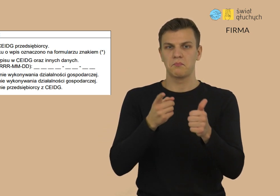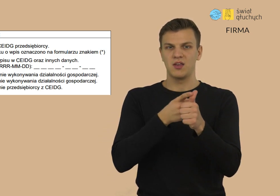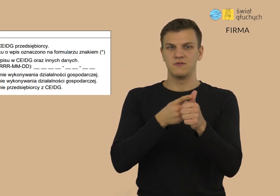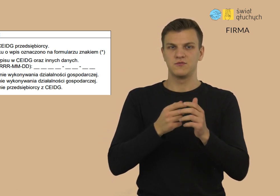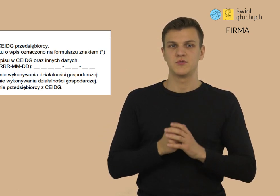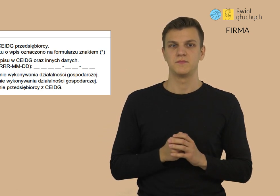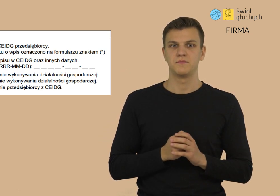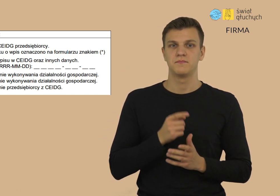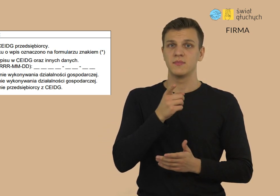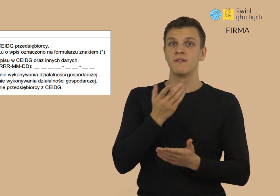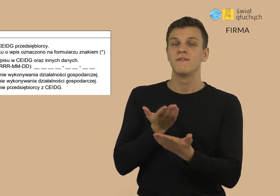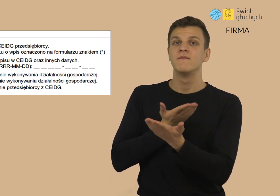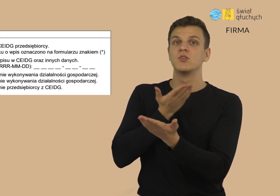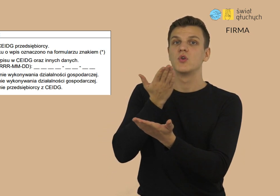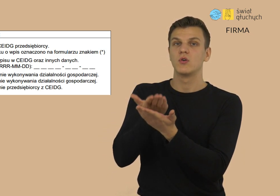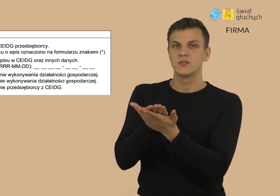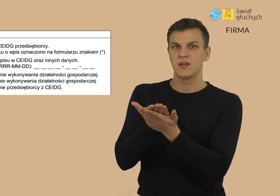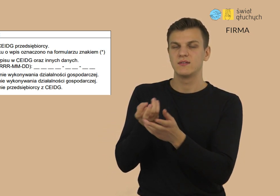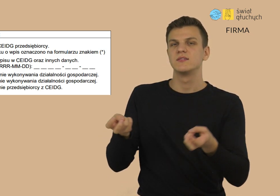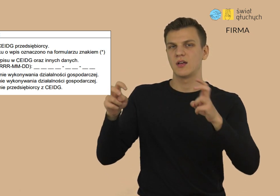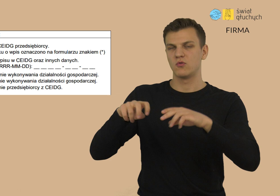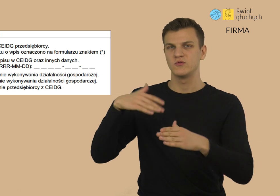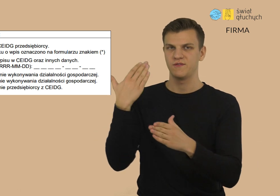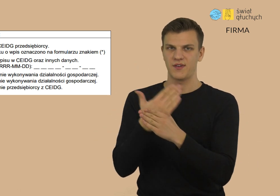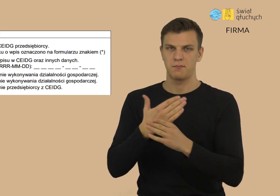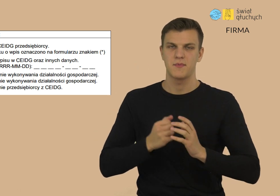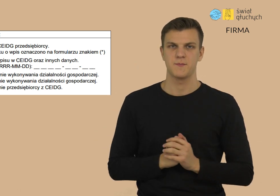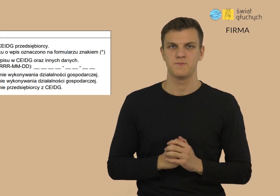pierwsza – złożenie wniosku o założenie działalności gospodarczej.